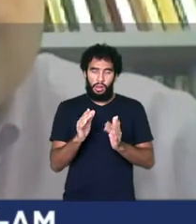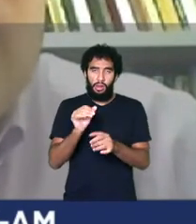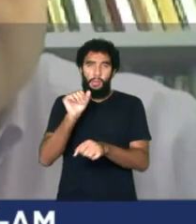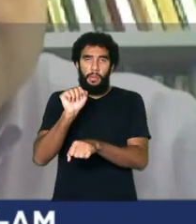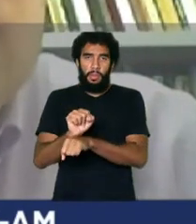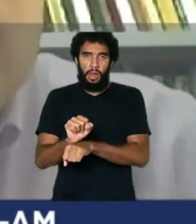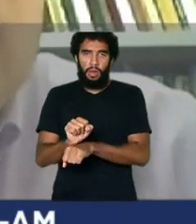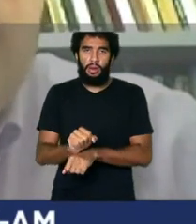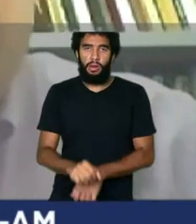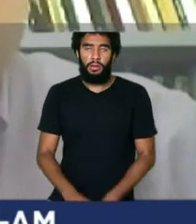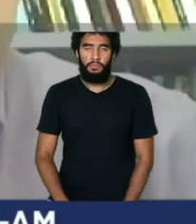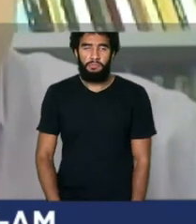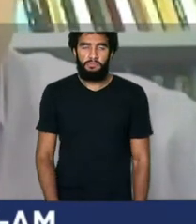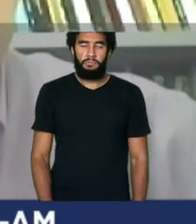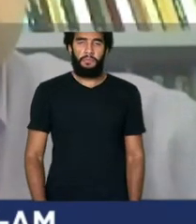SÃO AÇÕES AINDA